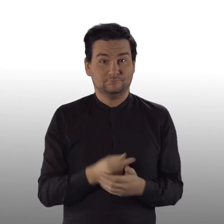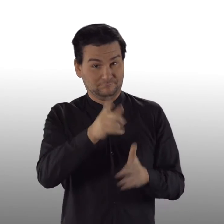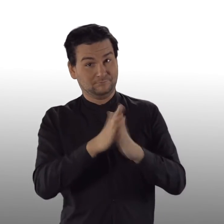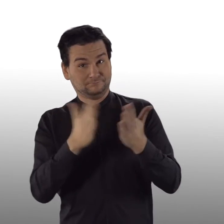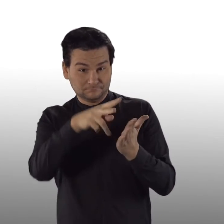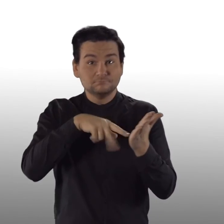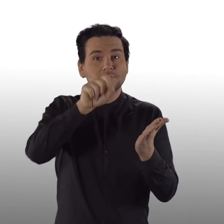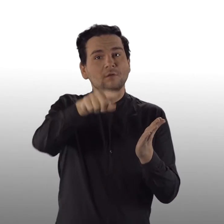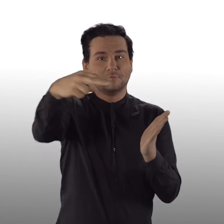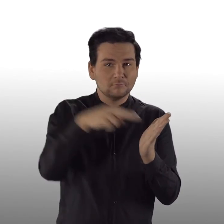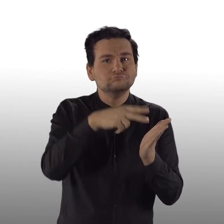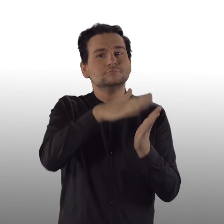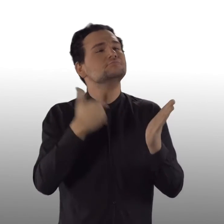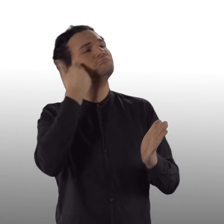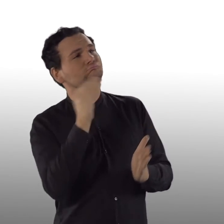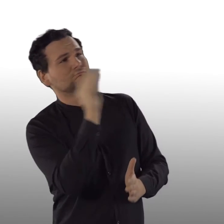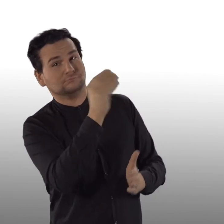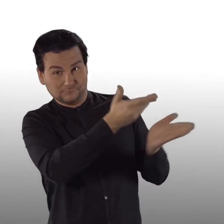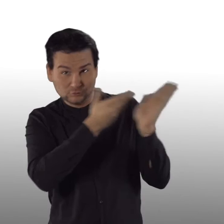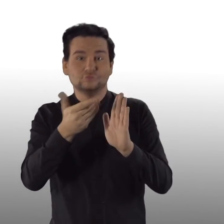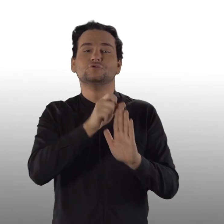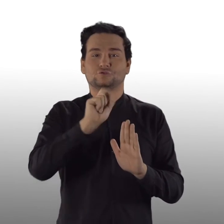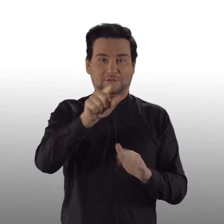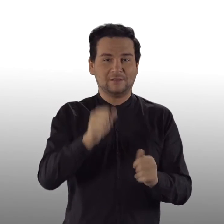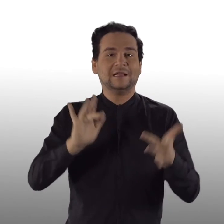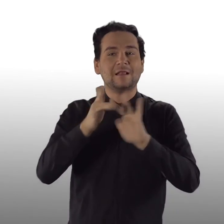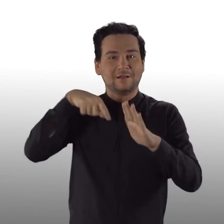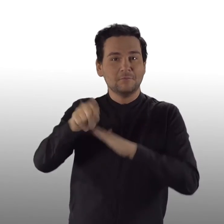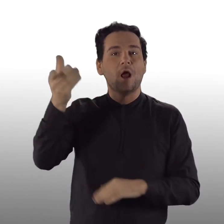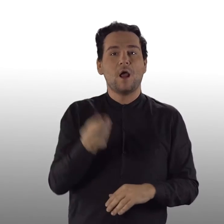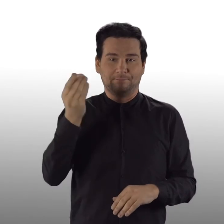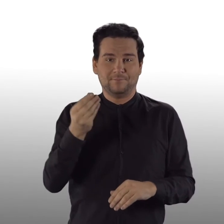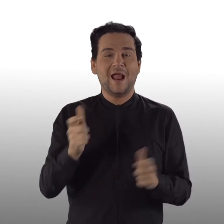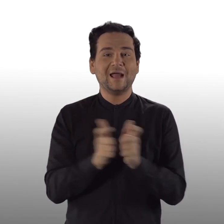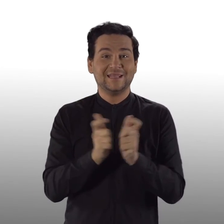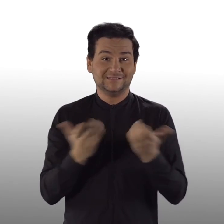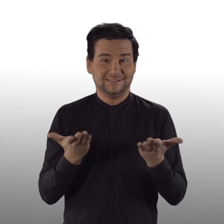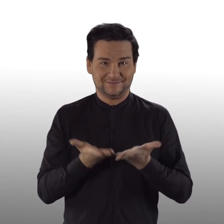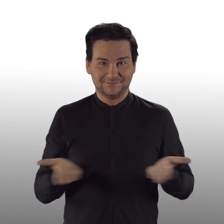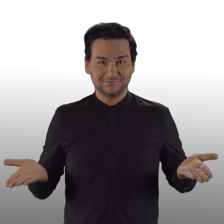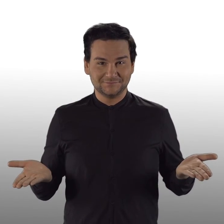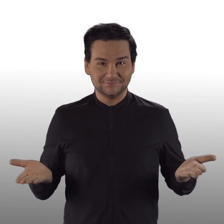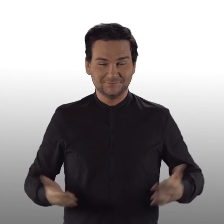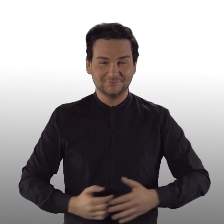Die Broschüre können Sie schriftlich anfordern oder auch aus dem Internet herunterladen.